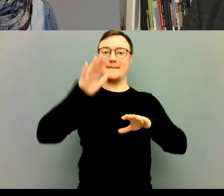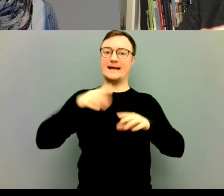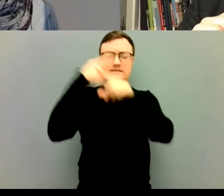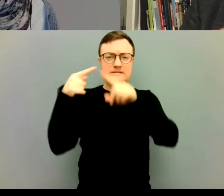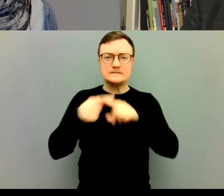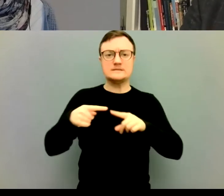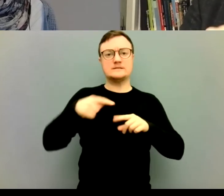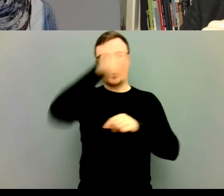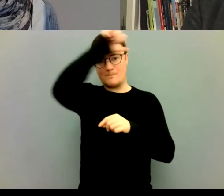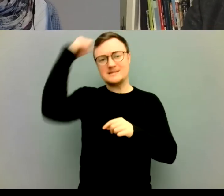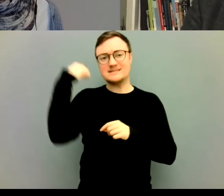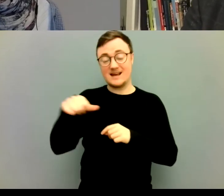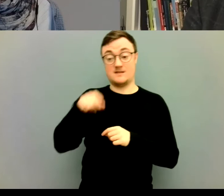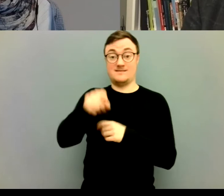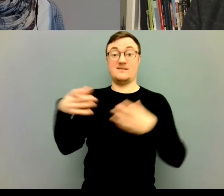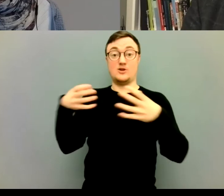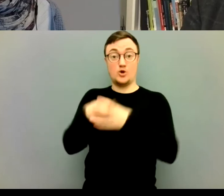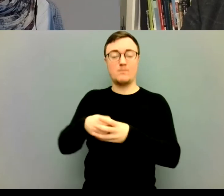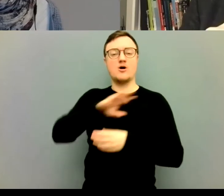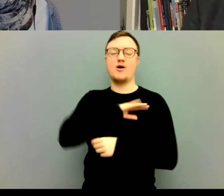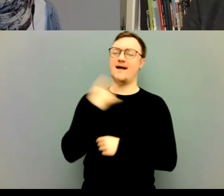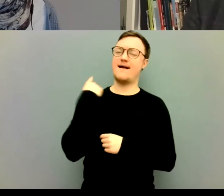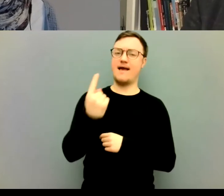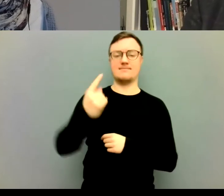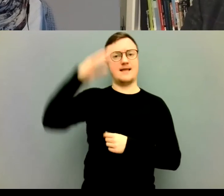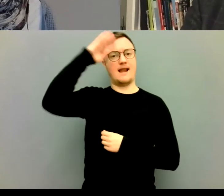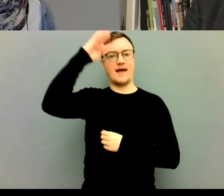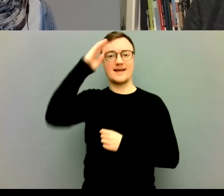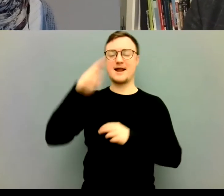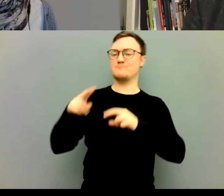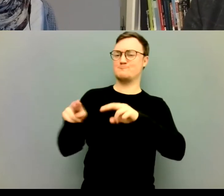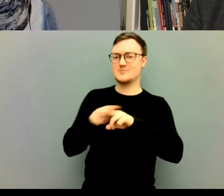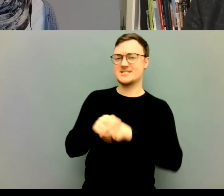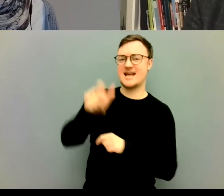För den gruppen, att ha en fast läkare som känner en och ens-